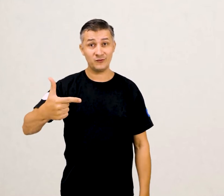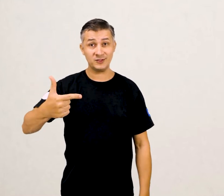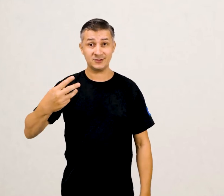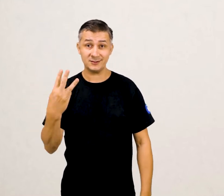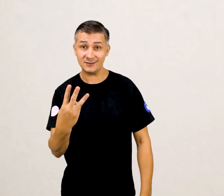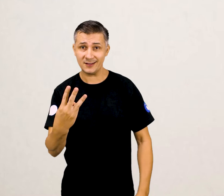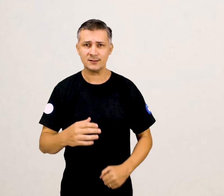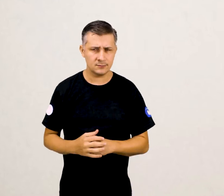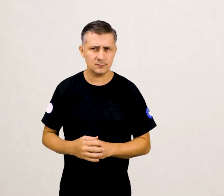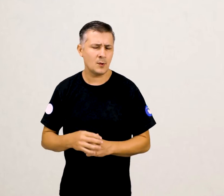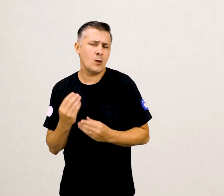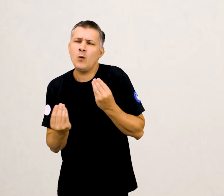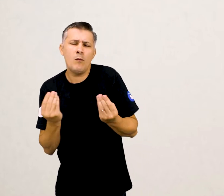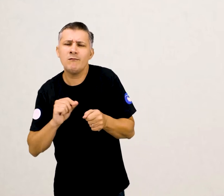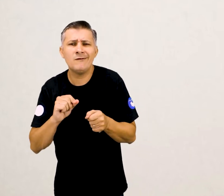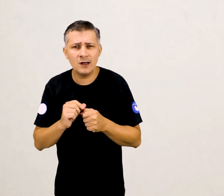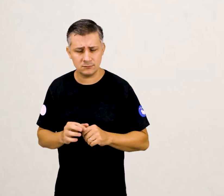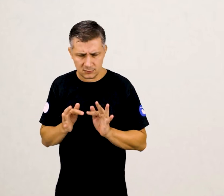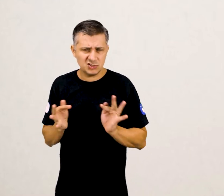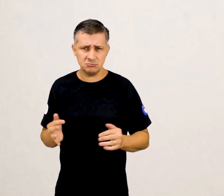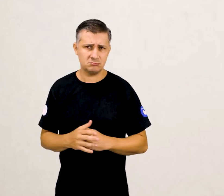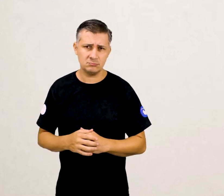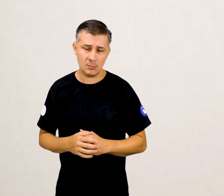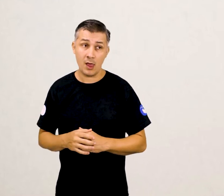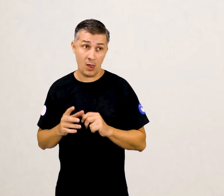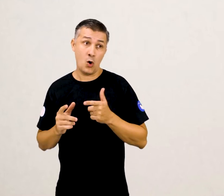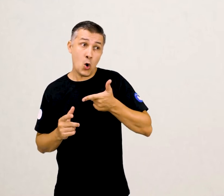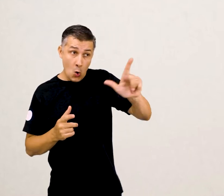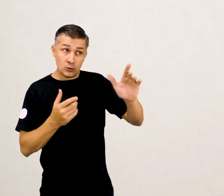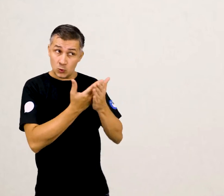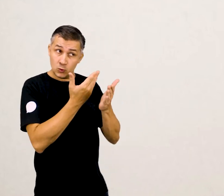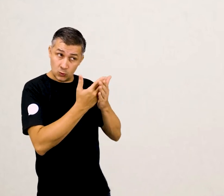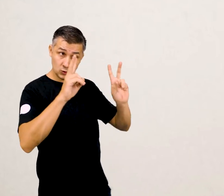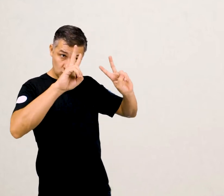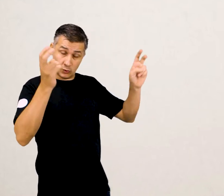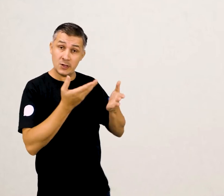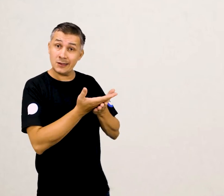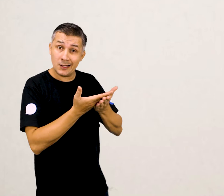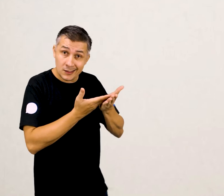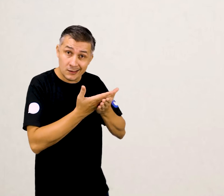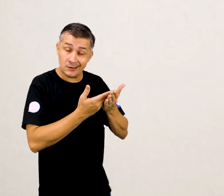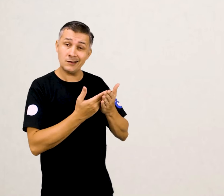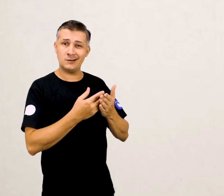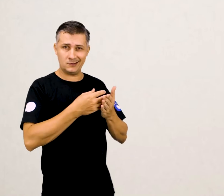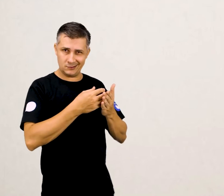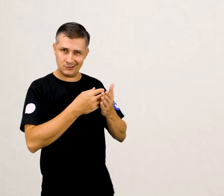O processo é relativamente simples, se comparado com outros estudos sobre terapias regenerativas